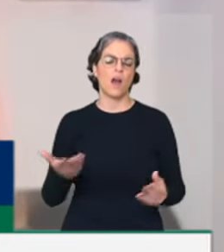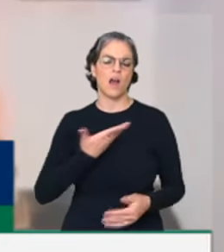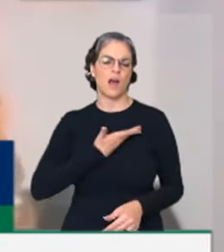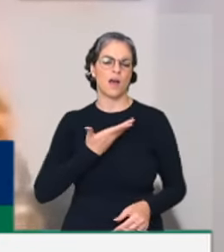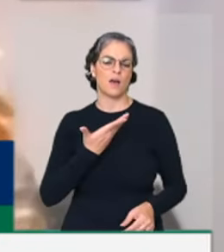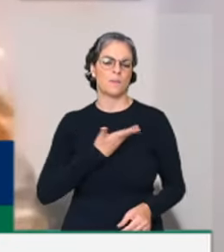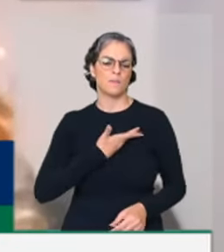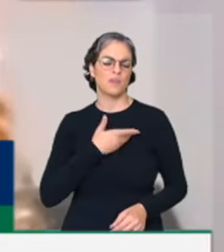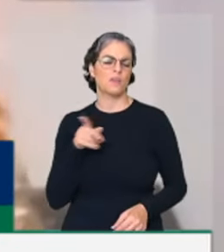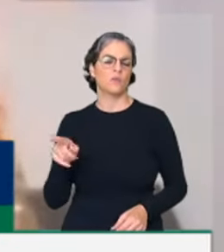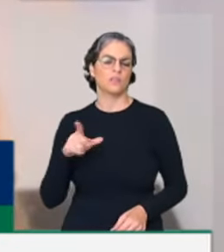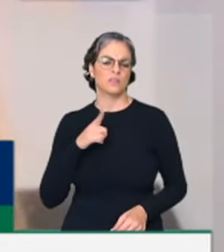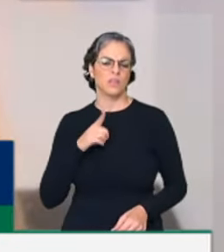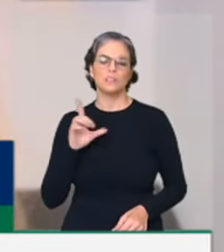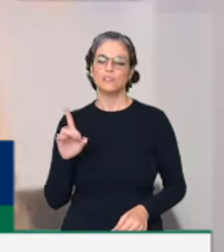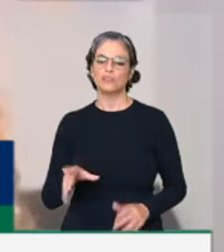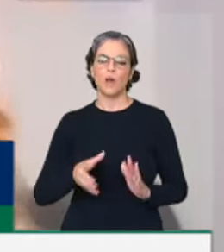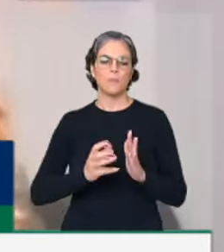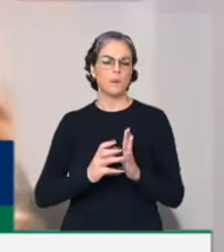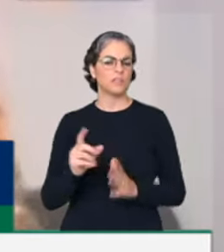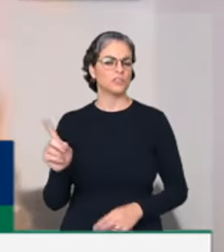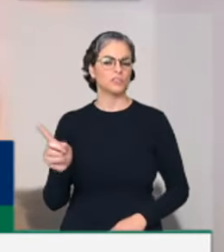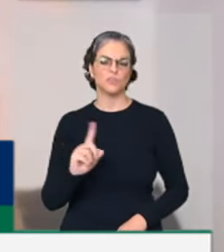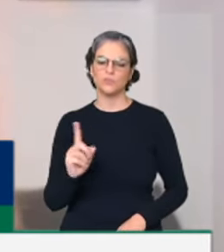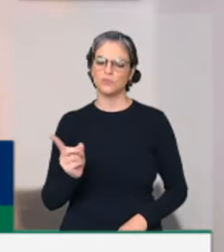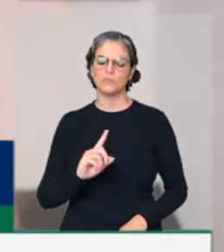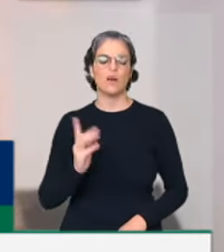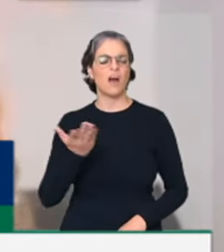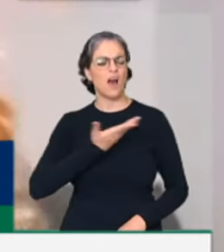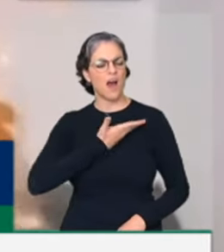PARTIDO, SEUS CAMARADAS DE PARTIDO MILITANTES, DIRIGENTES MAS AMIGOS PELA VIDA....